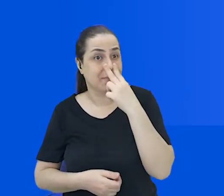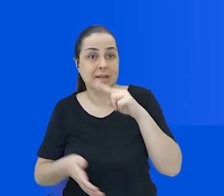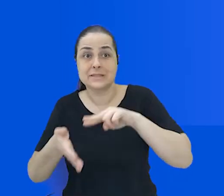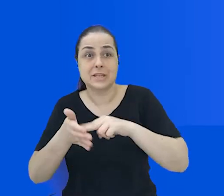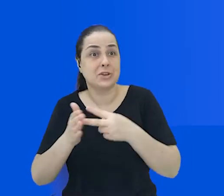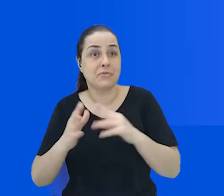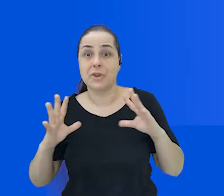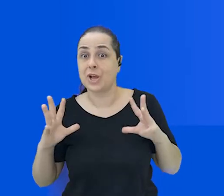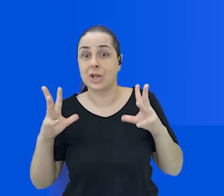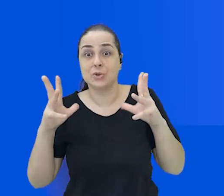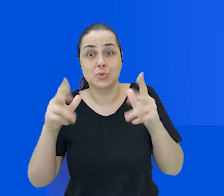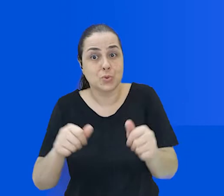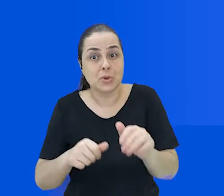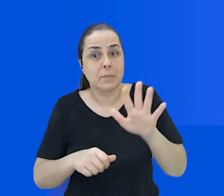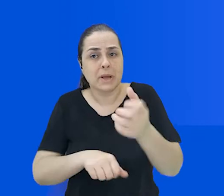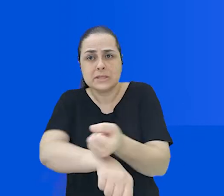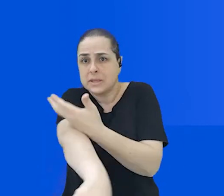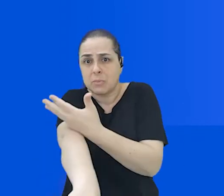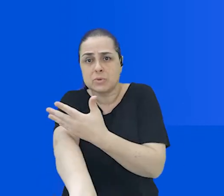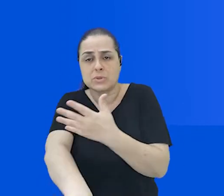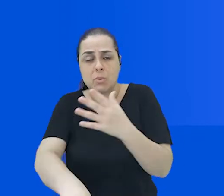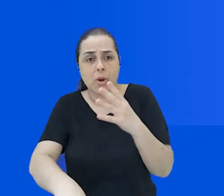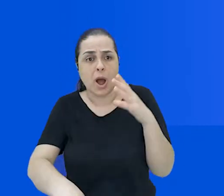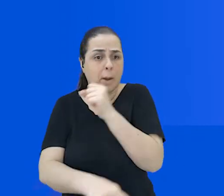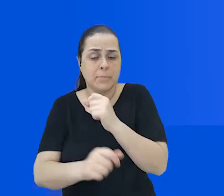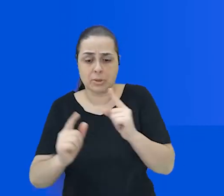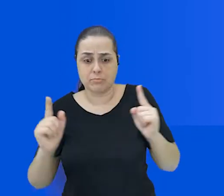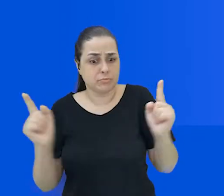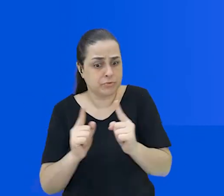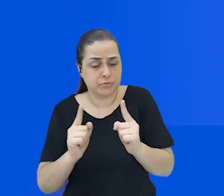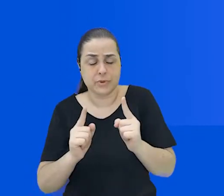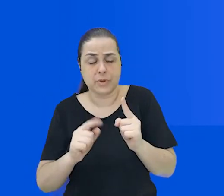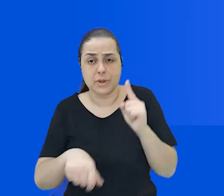de tudo, mas ela é muito rápida, ela é muito breve, ela é uma descarga.